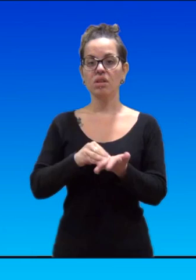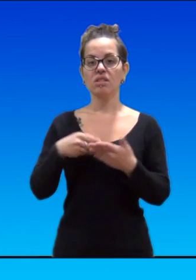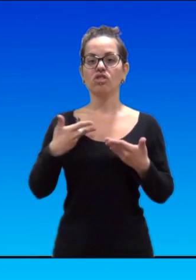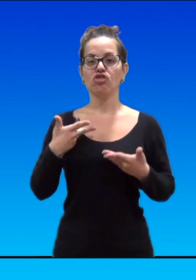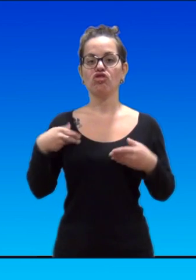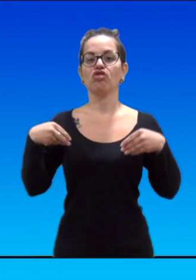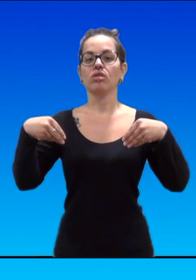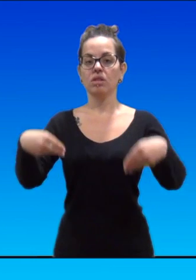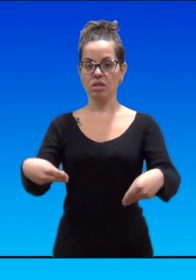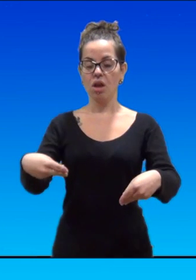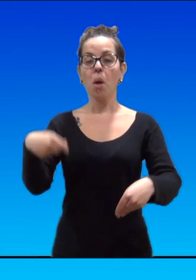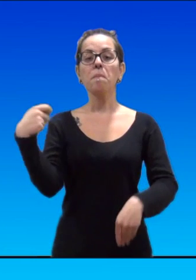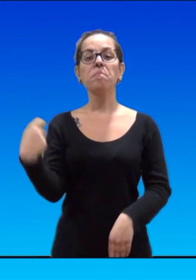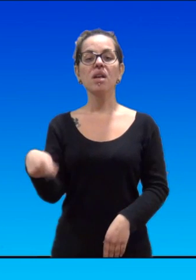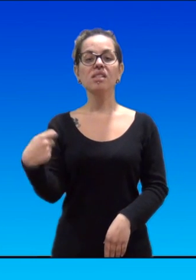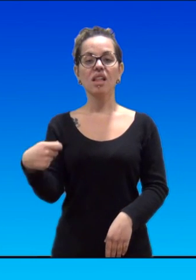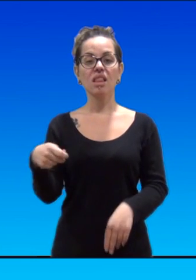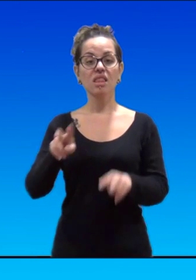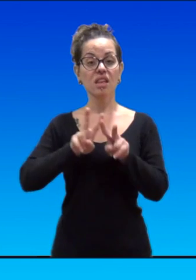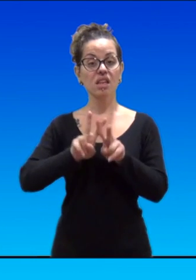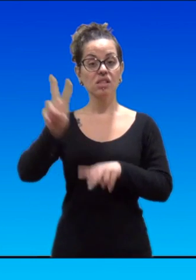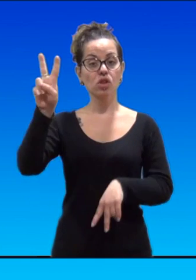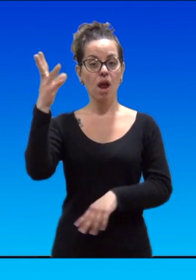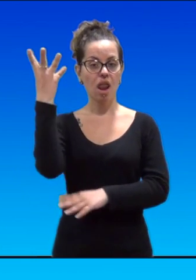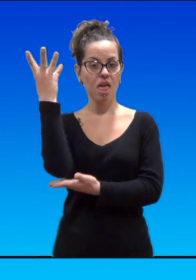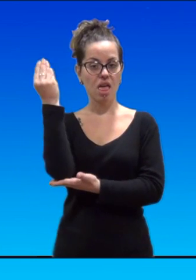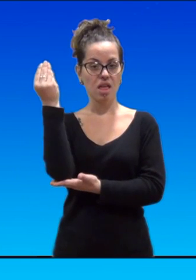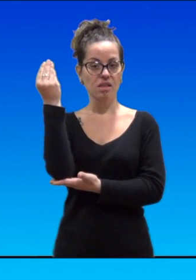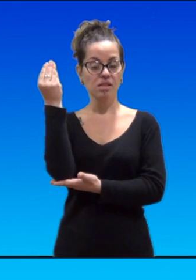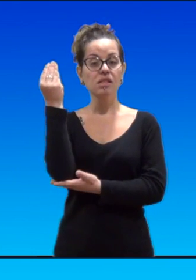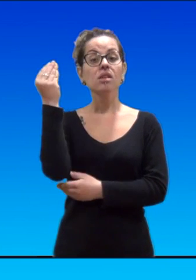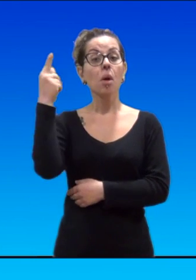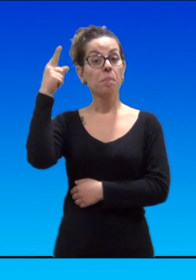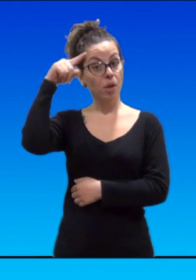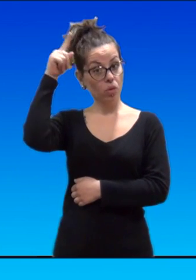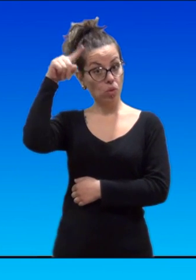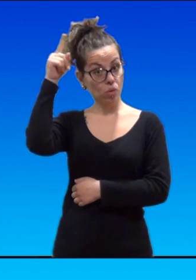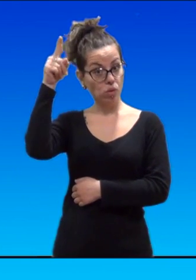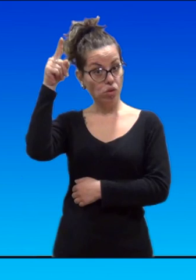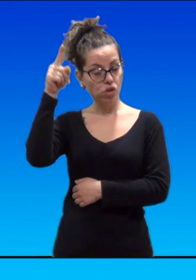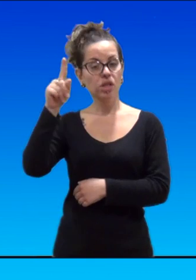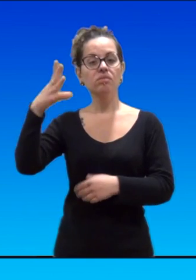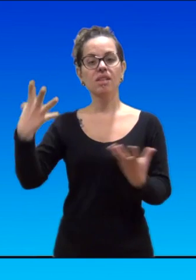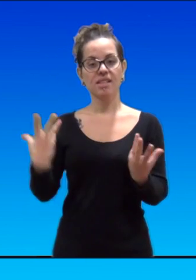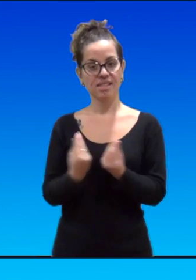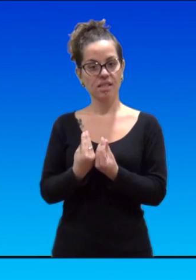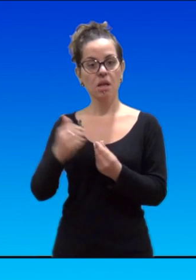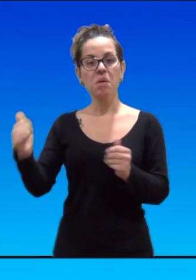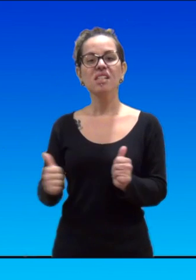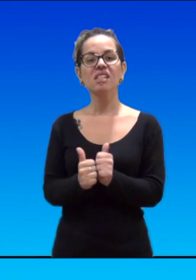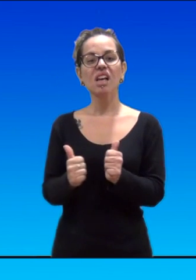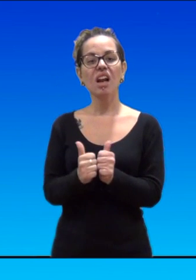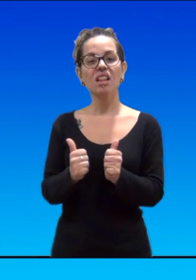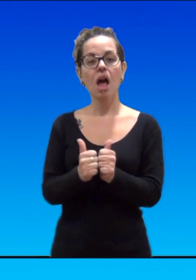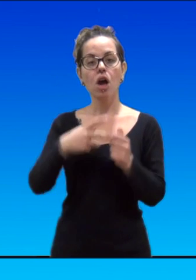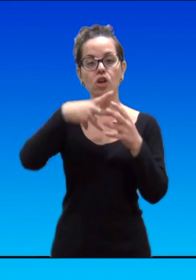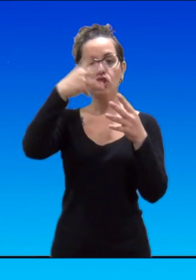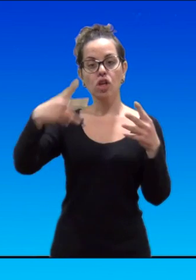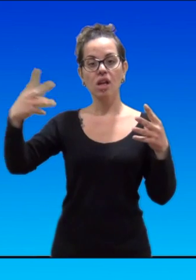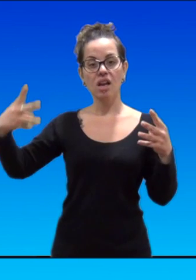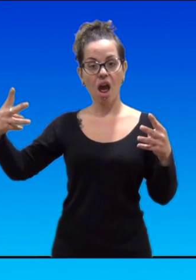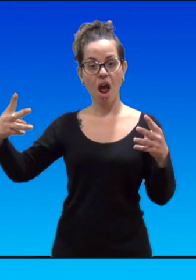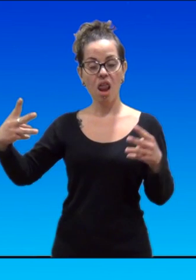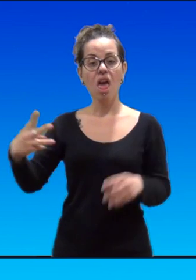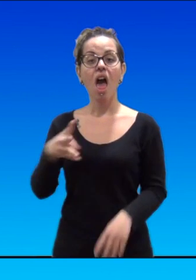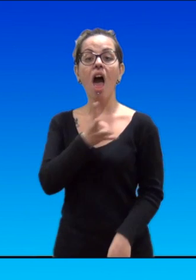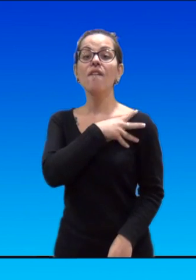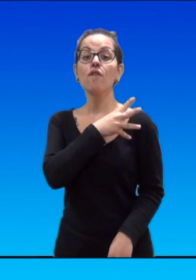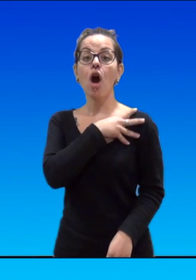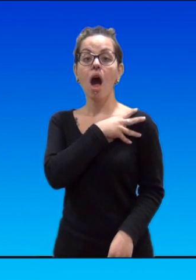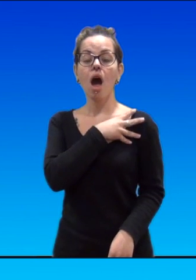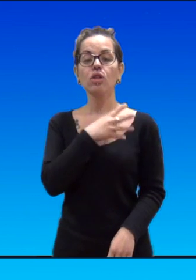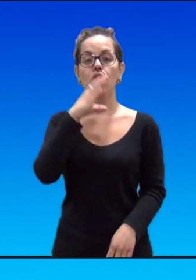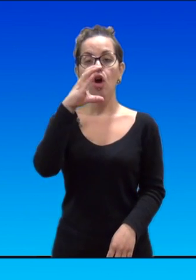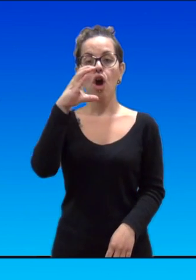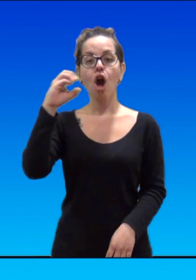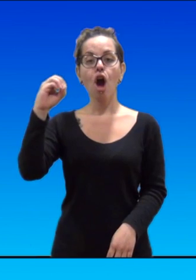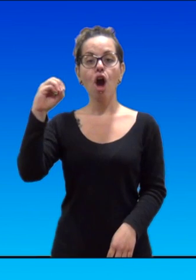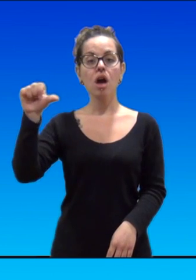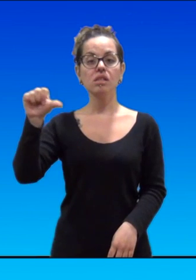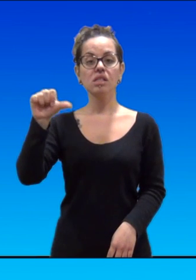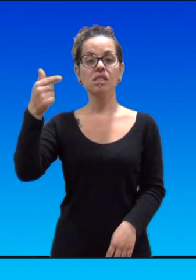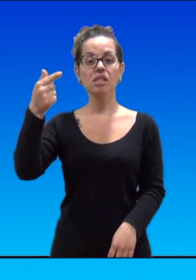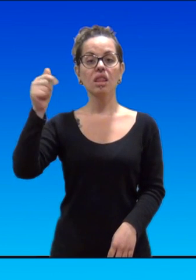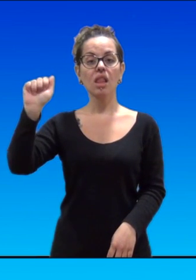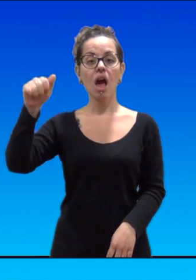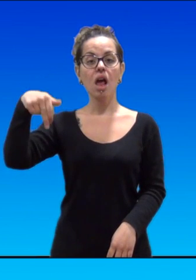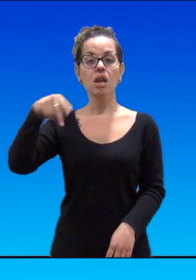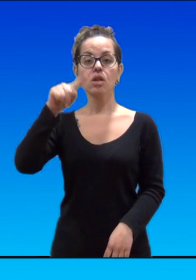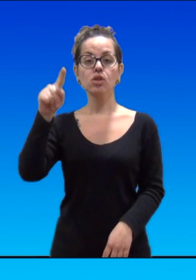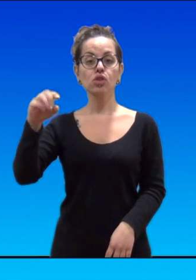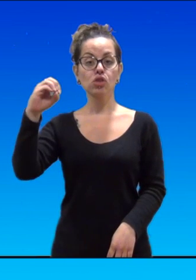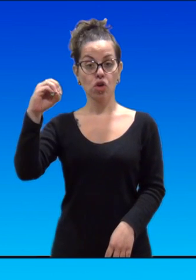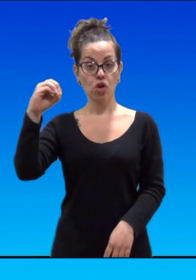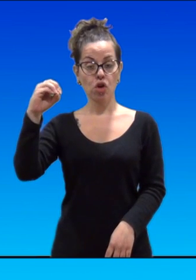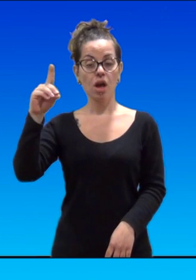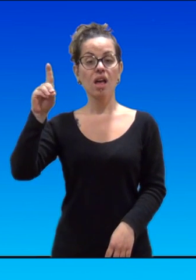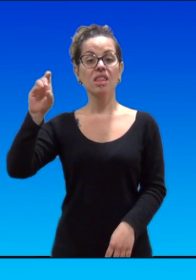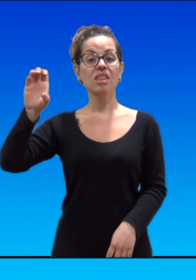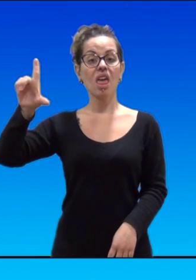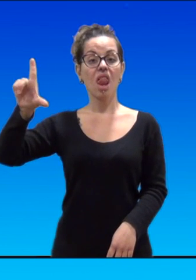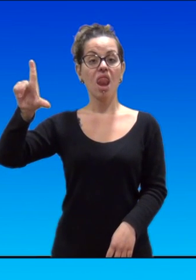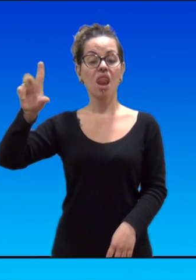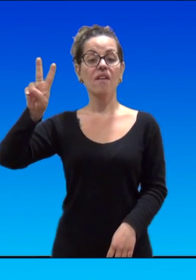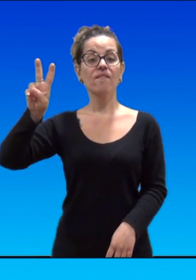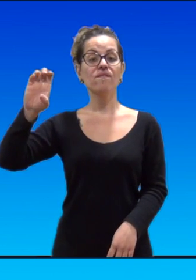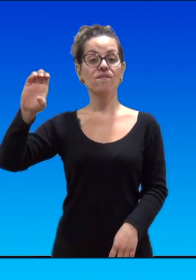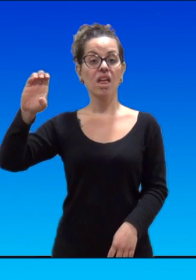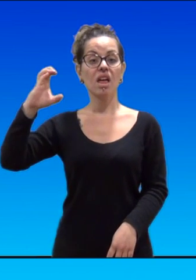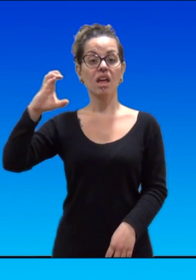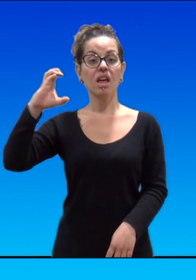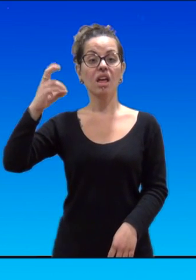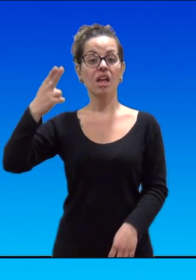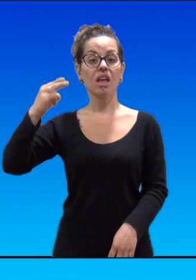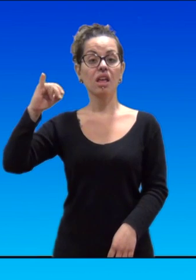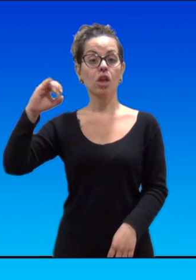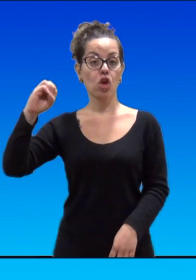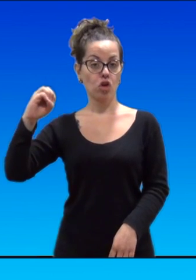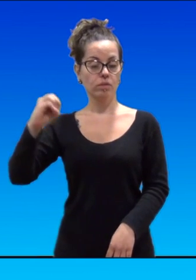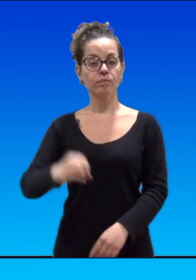il Presidente Nazionale ENS Giuseppe Petrucci e il Segretario Generale Avv. Costanzo Del Vecchio saranno presenti